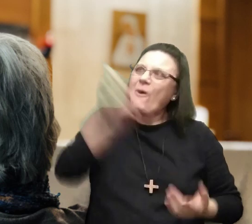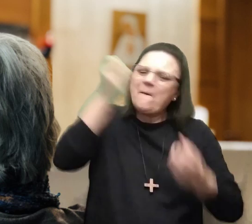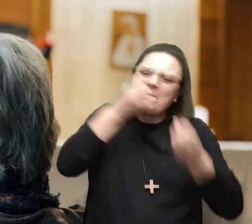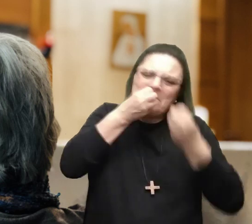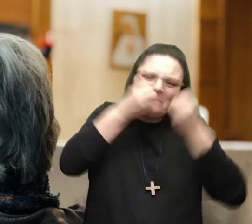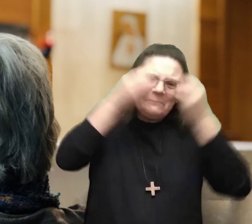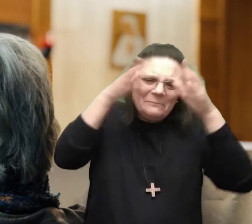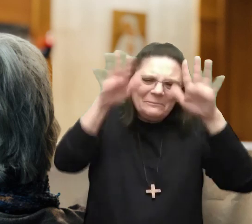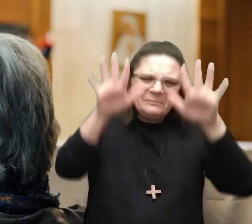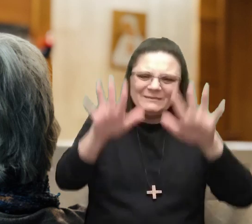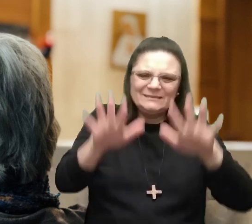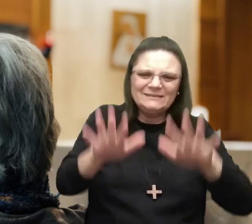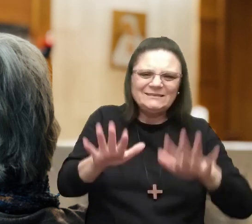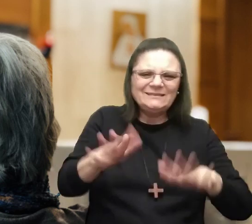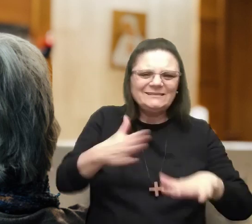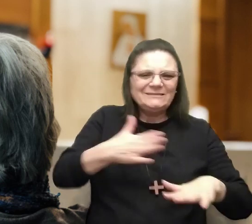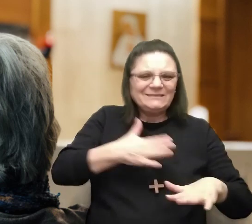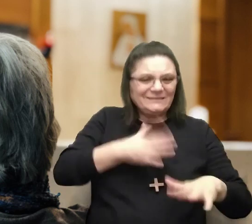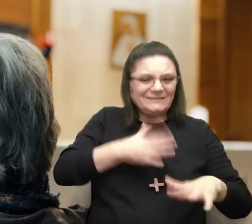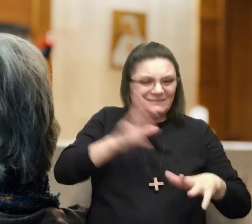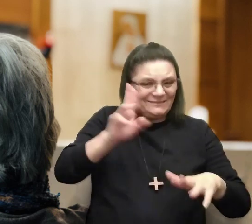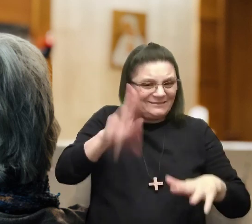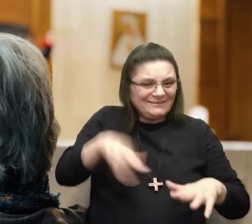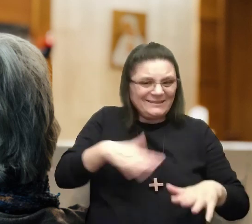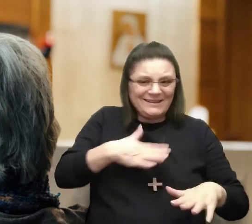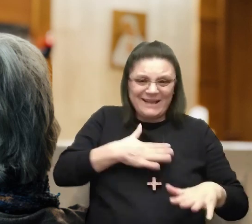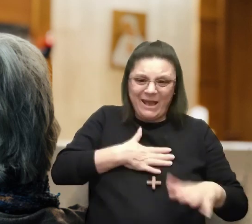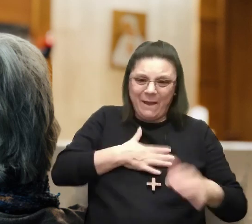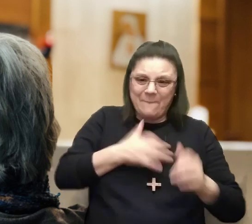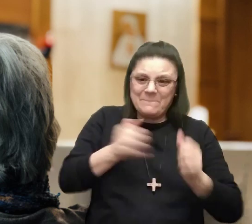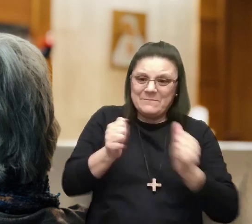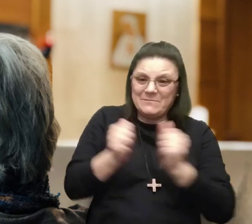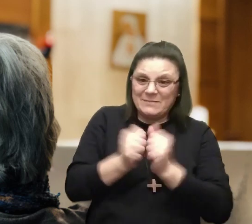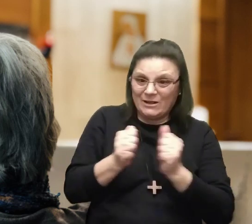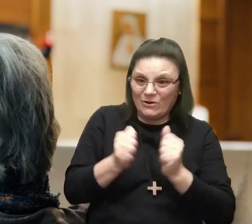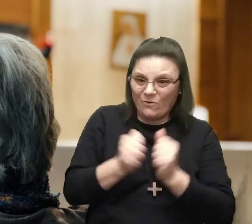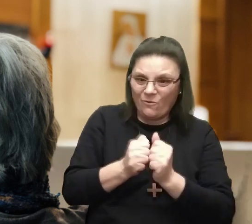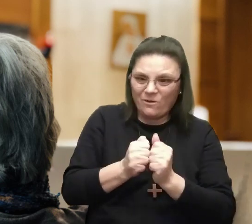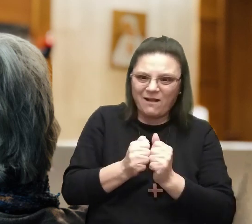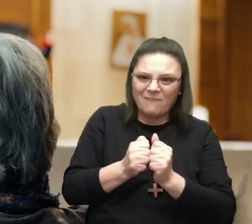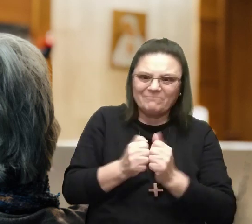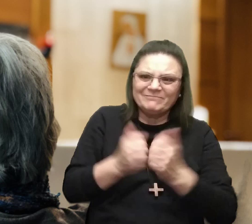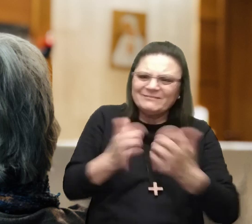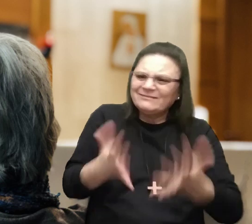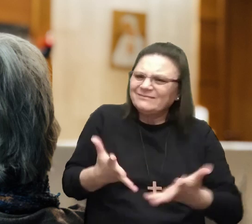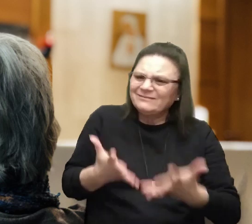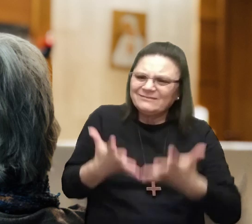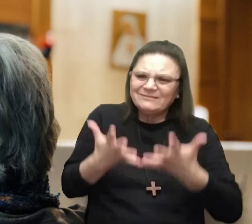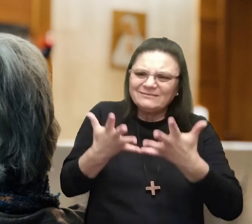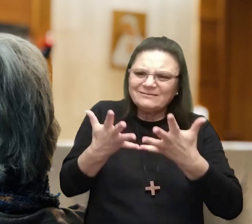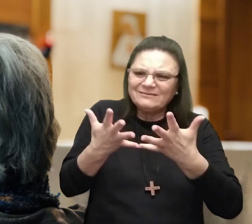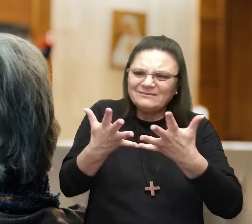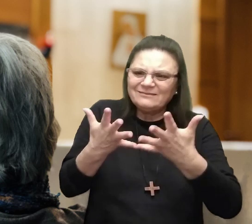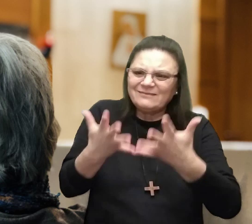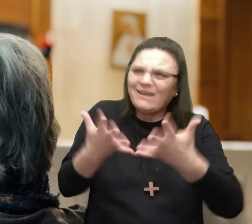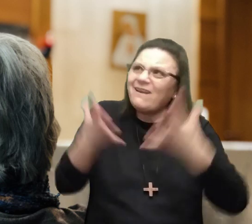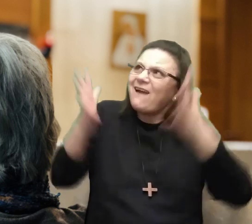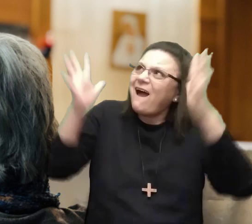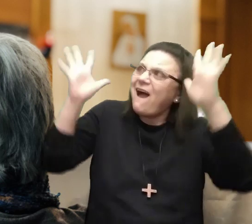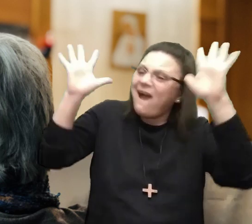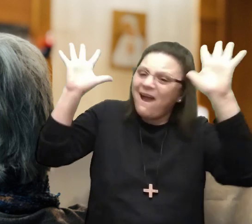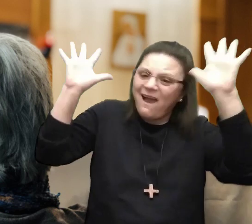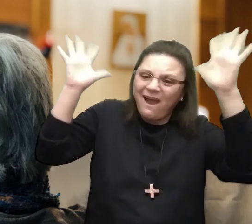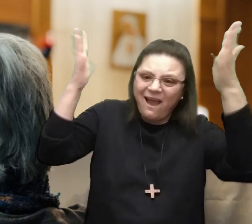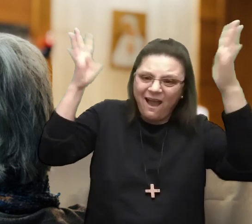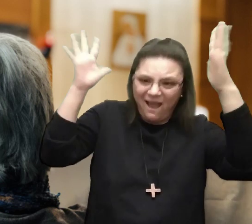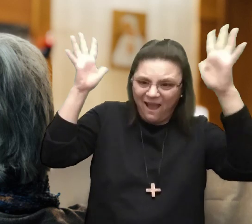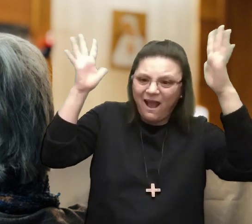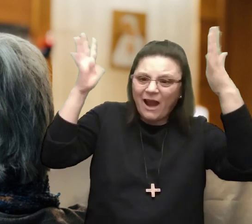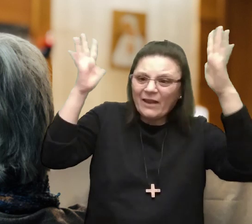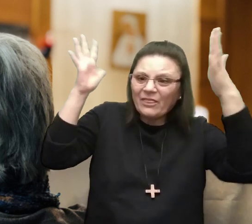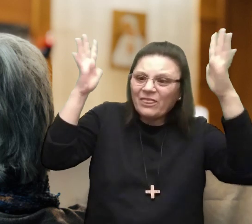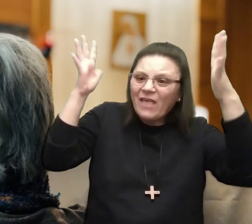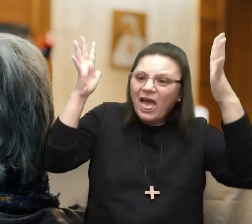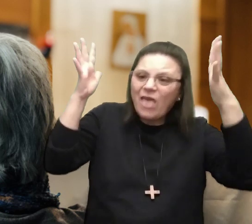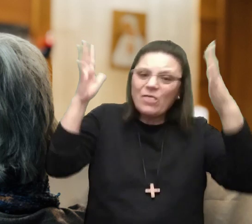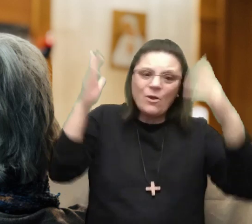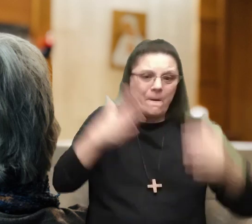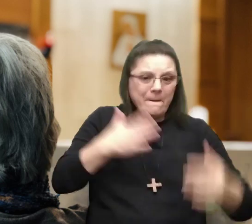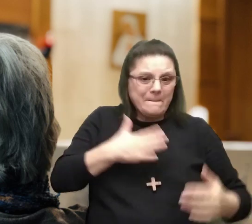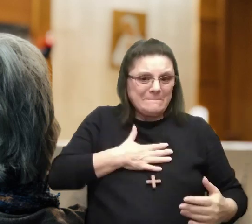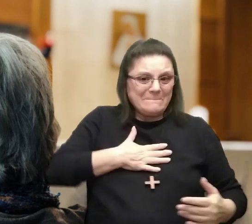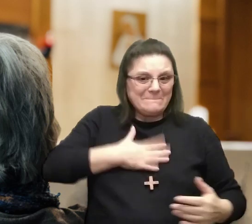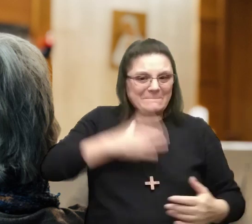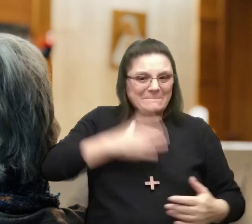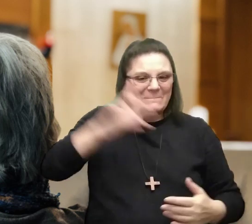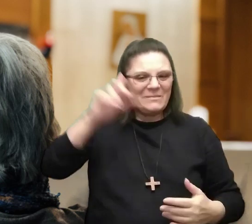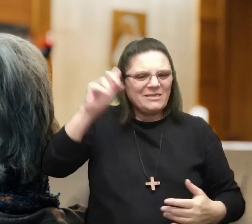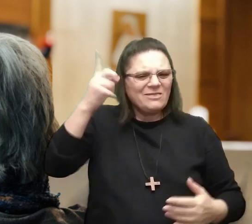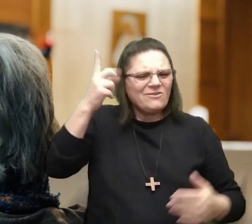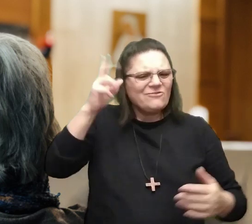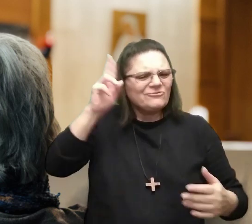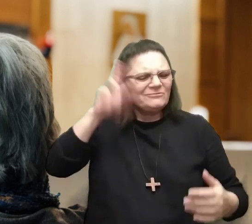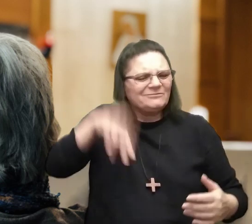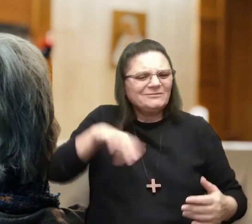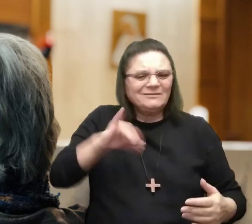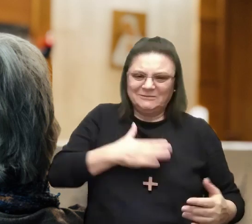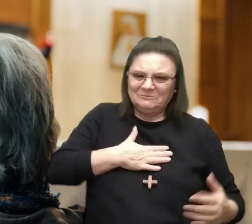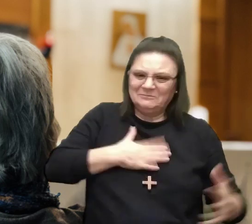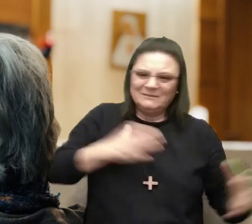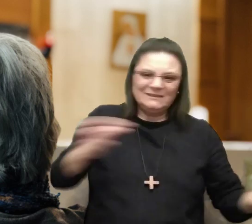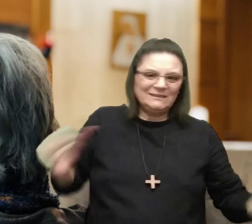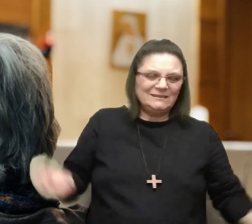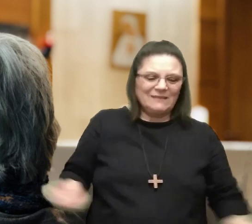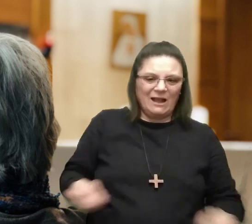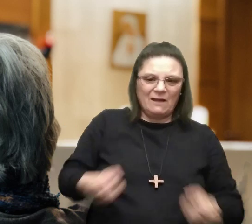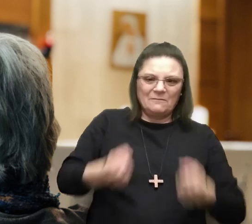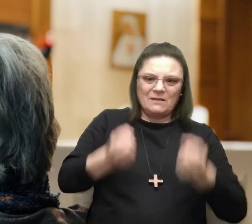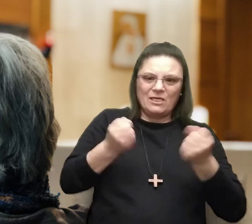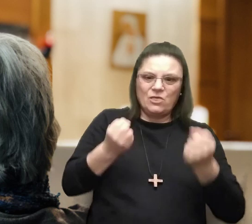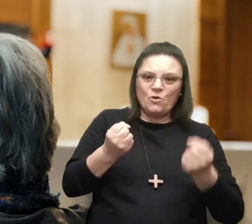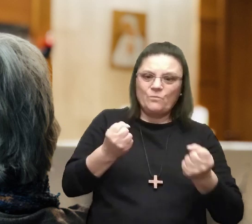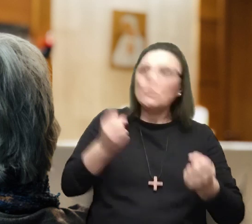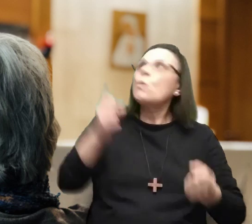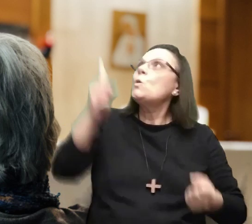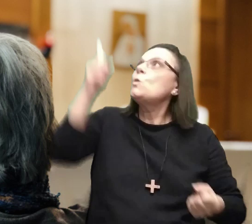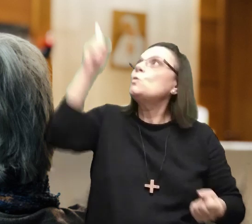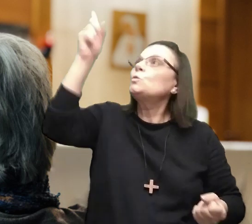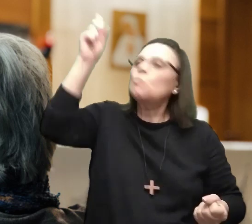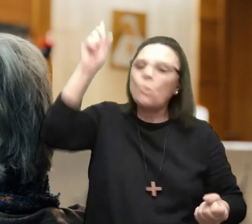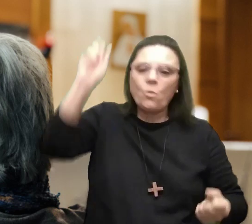Viva el Señor, bendita sea mi Roca, sea ensalzado mi Dios y Salvador.